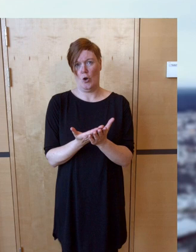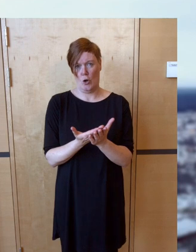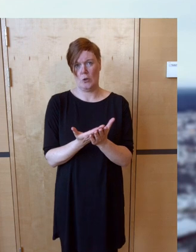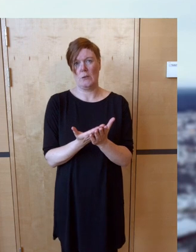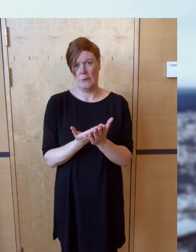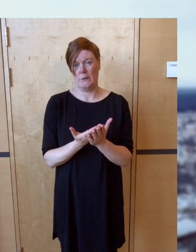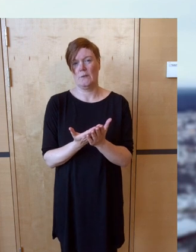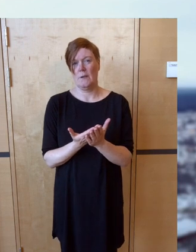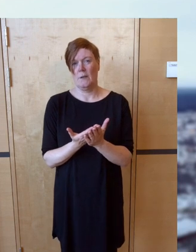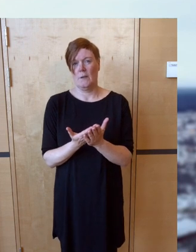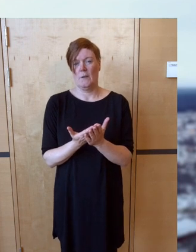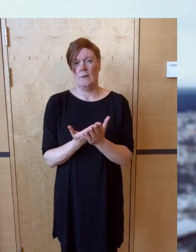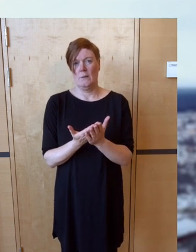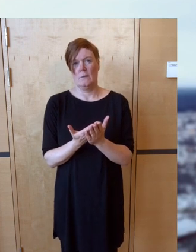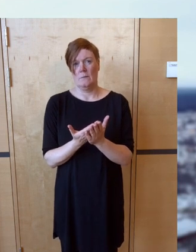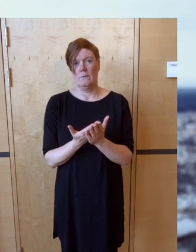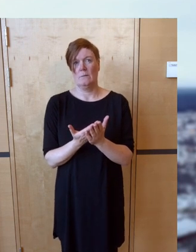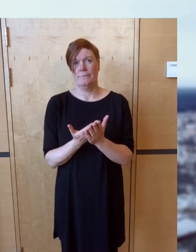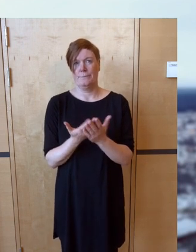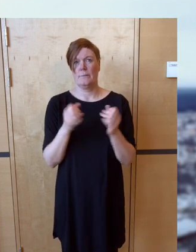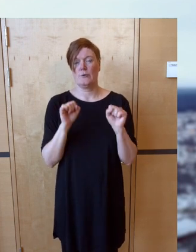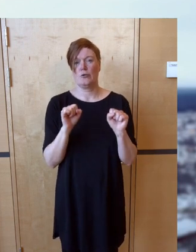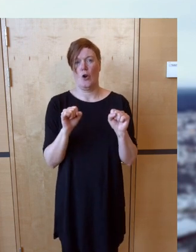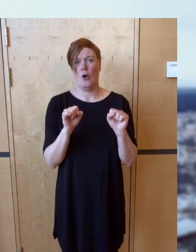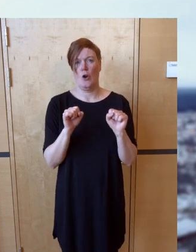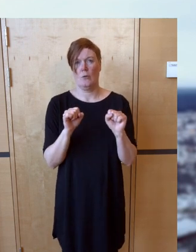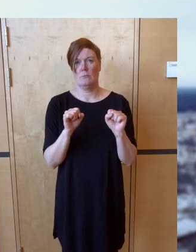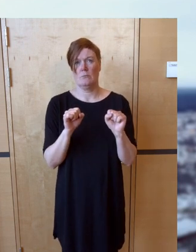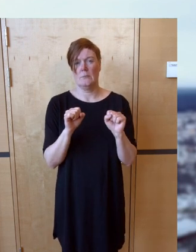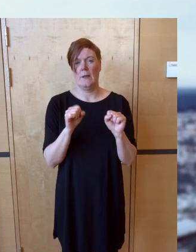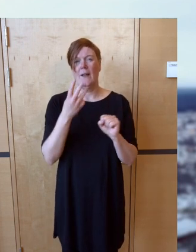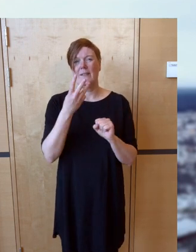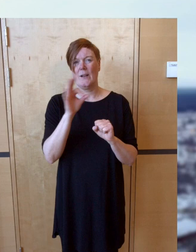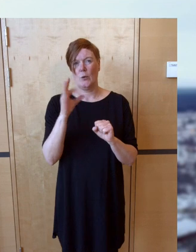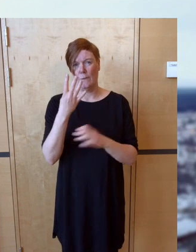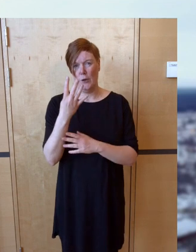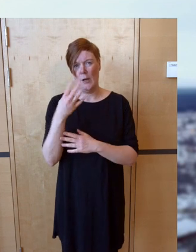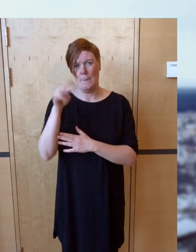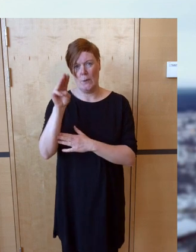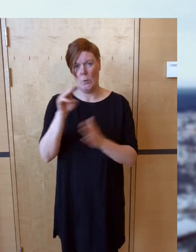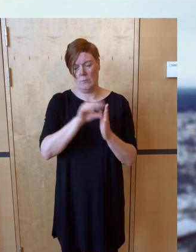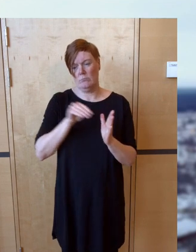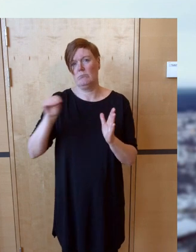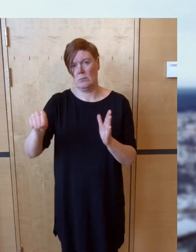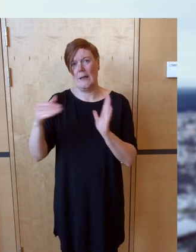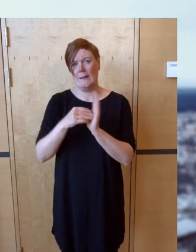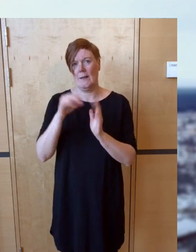Att avsätta ytterligare 304 miljoner Till luren Och